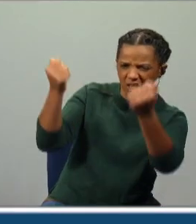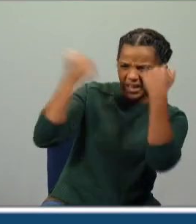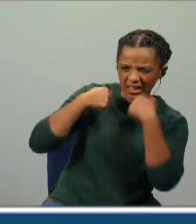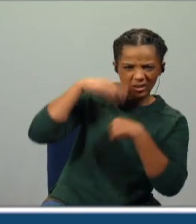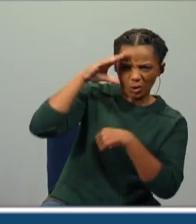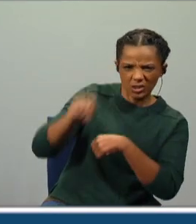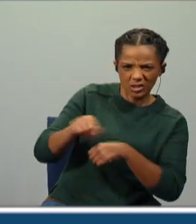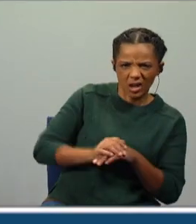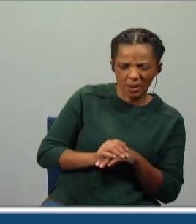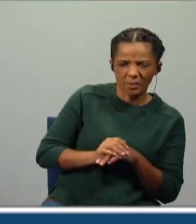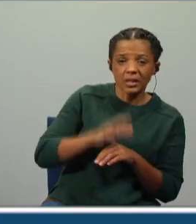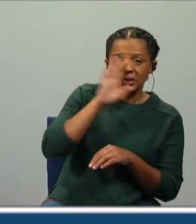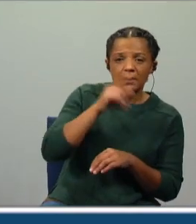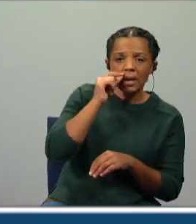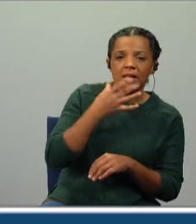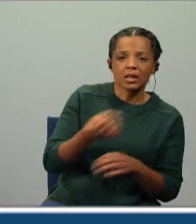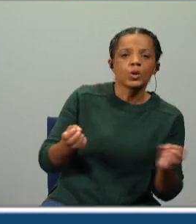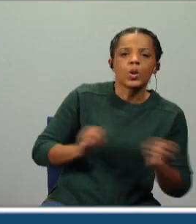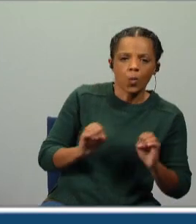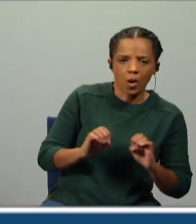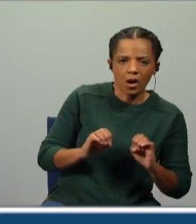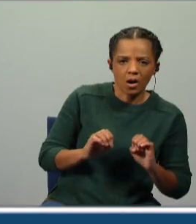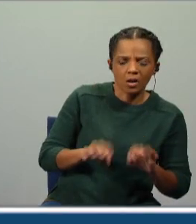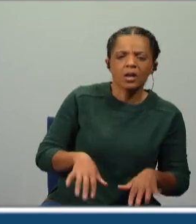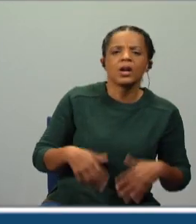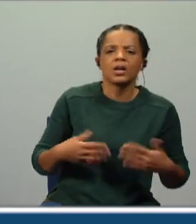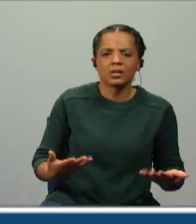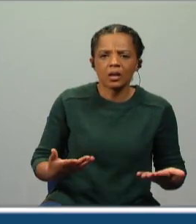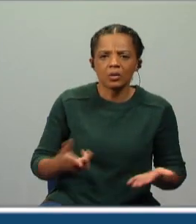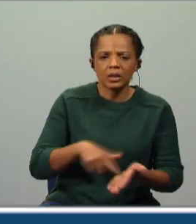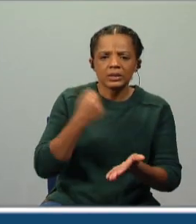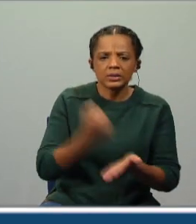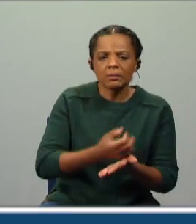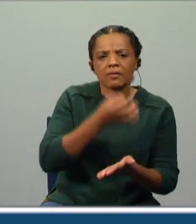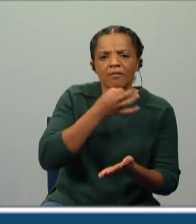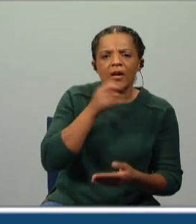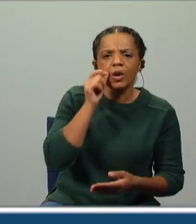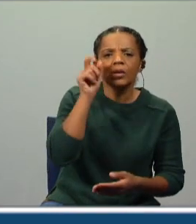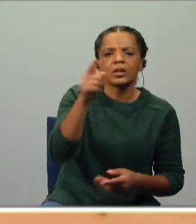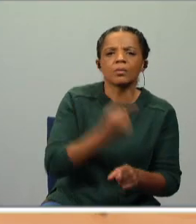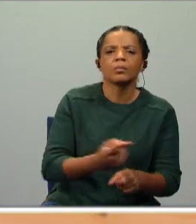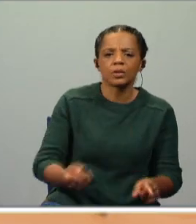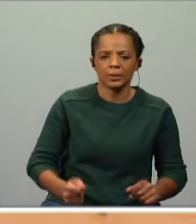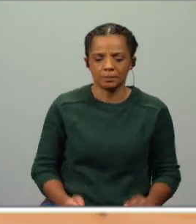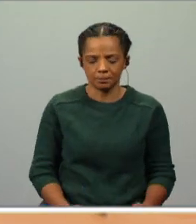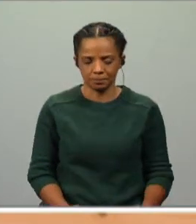Se o pai natal não existe, por que razão estão sempre a falar dele e